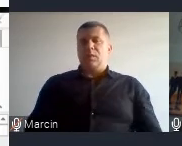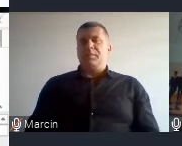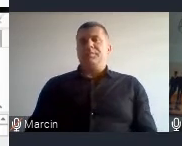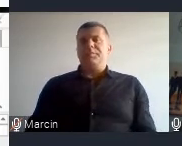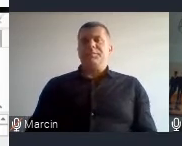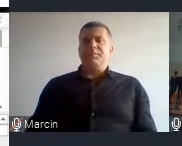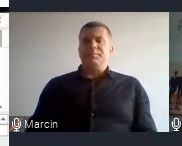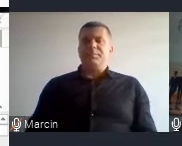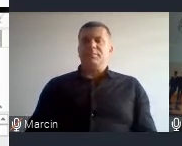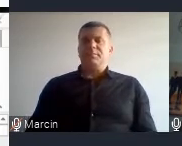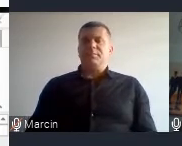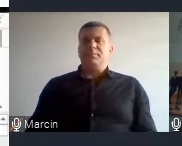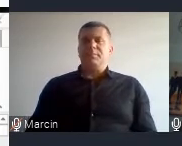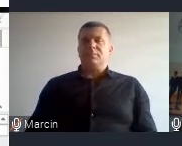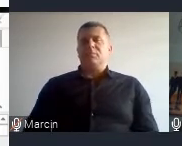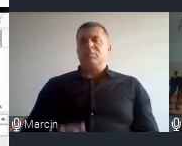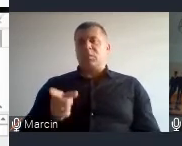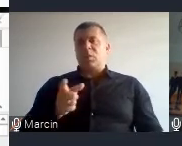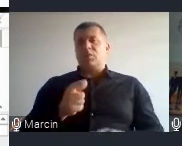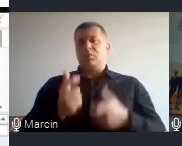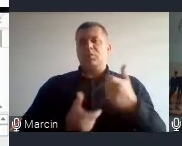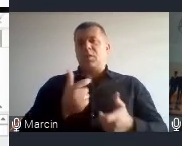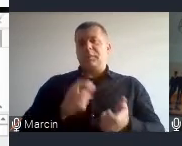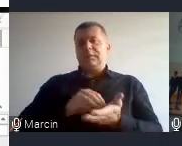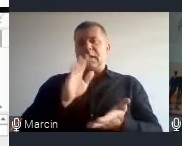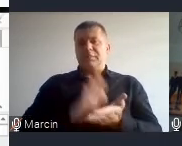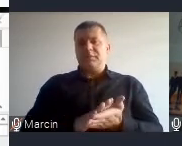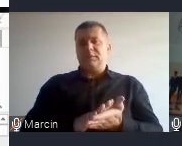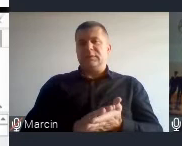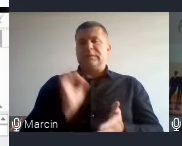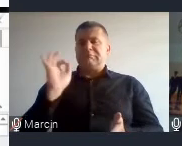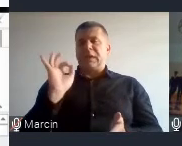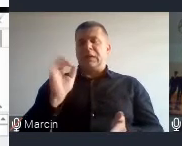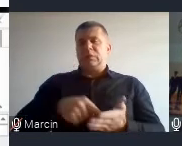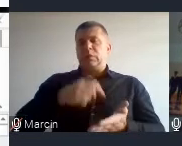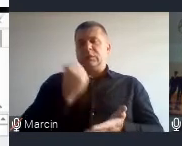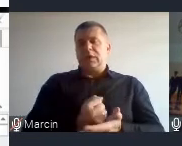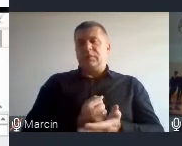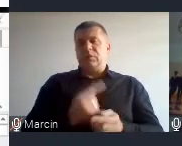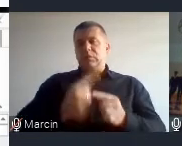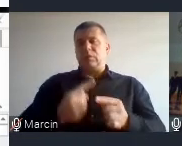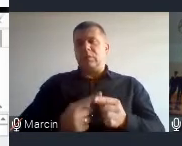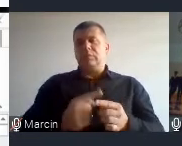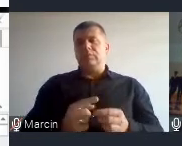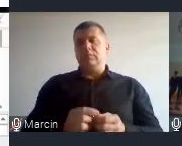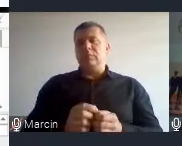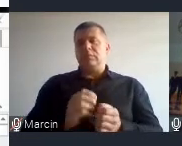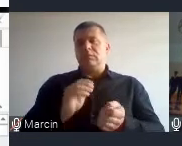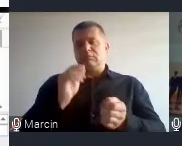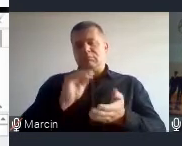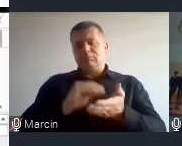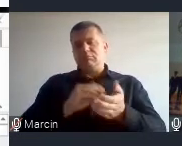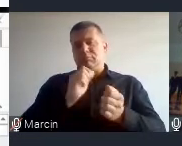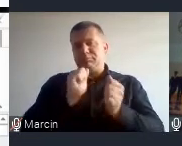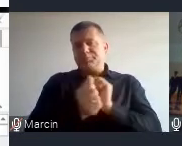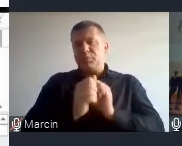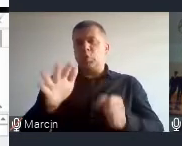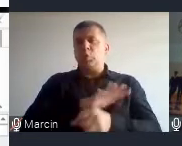może nie tyle zmieniła co została zapisami specustawy w pewnym zakresie uchylona, pewnym zakresie uzupełniona.